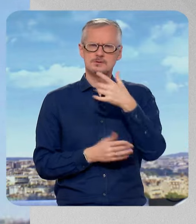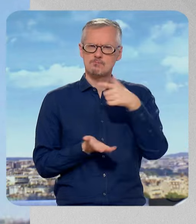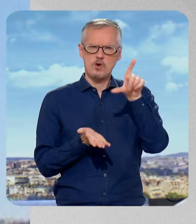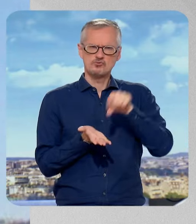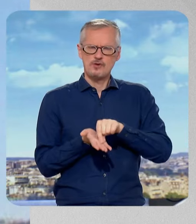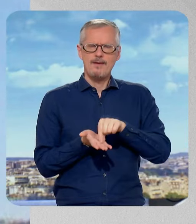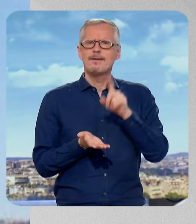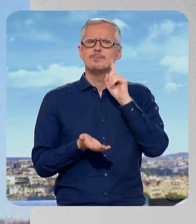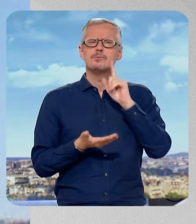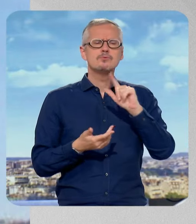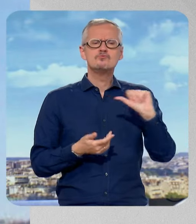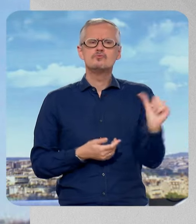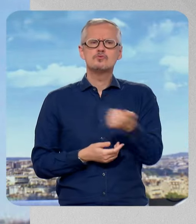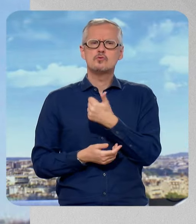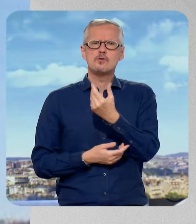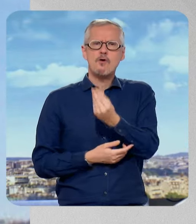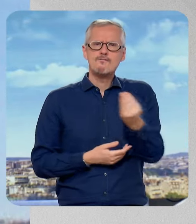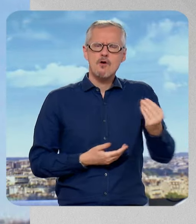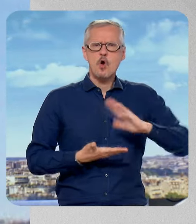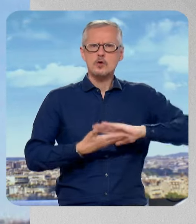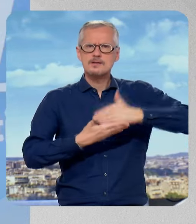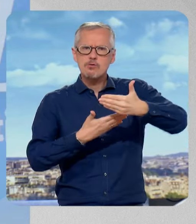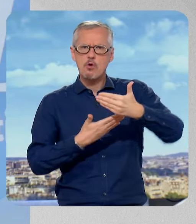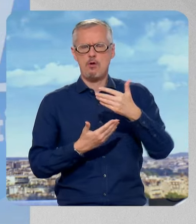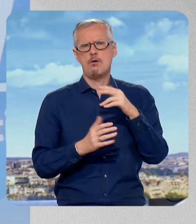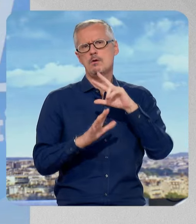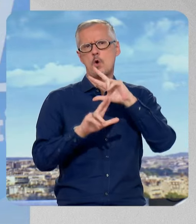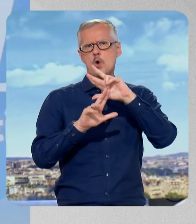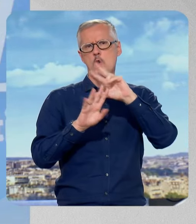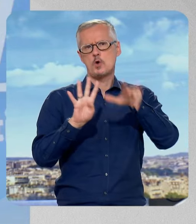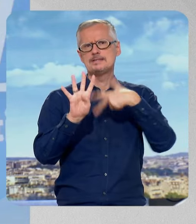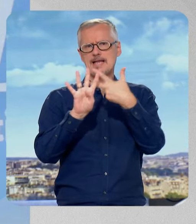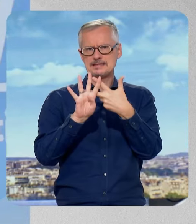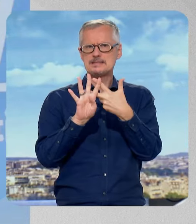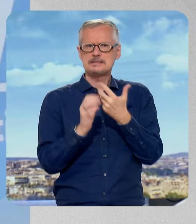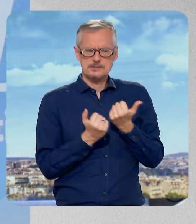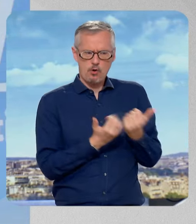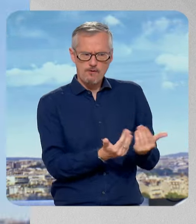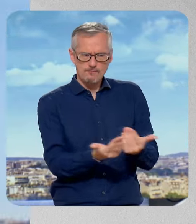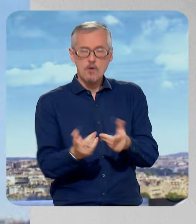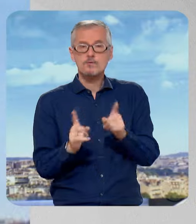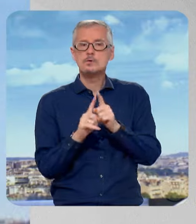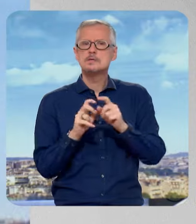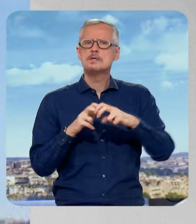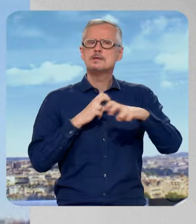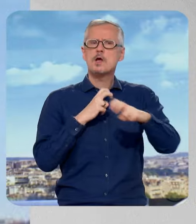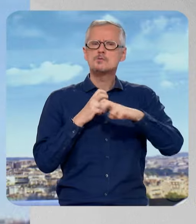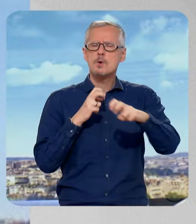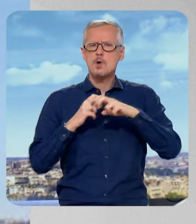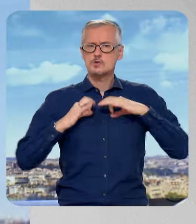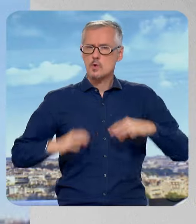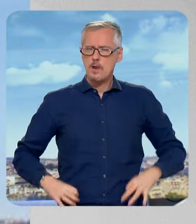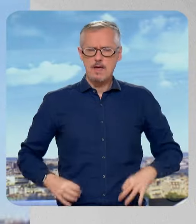Nous sommes dans un autre temps. Les Français sont exaspérés par ces guerres et ces positions